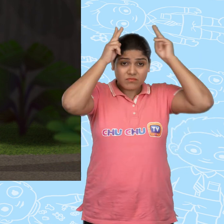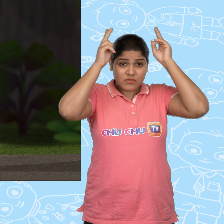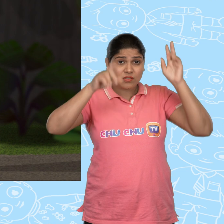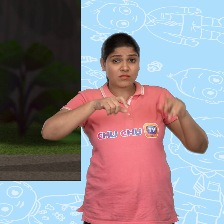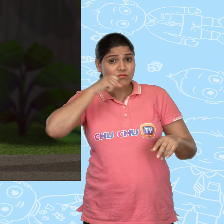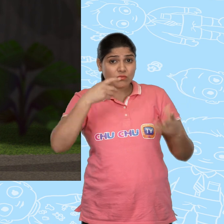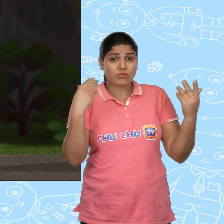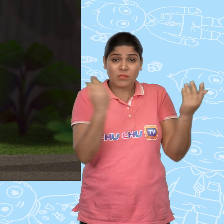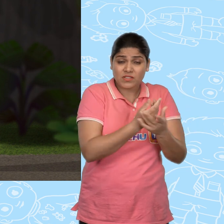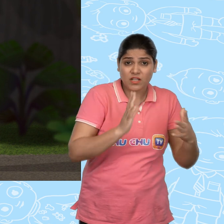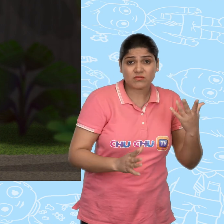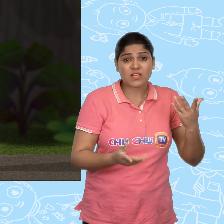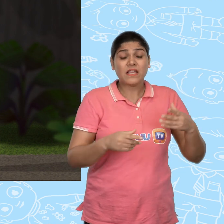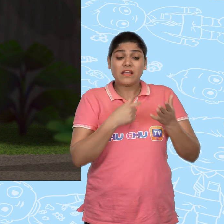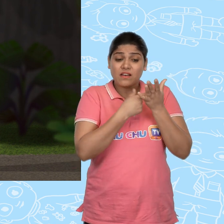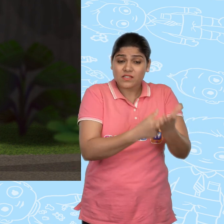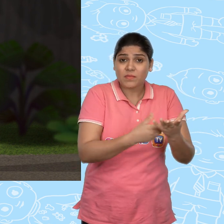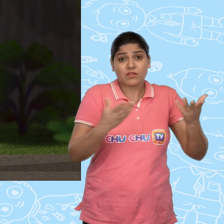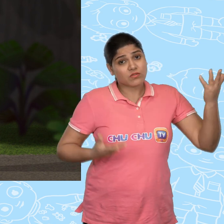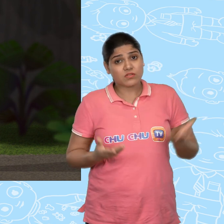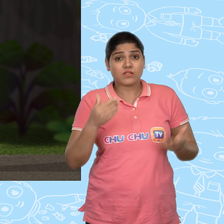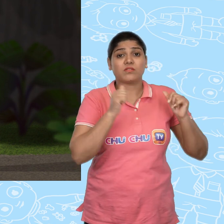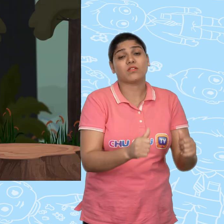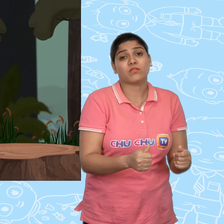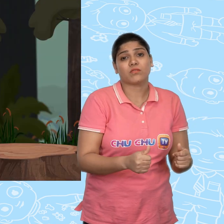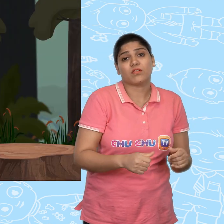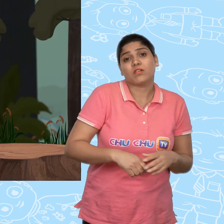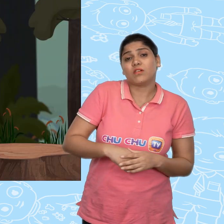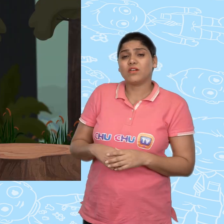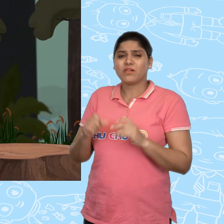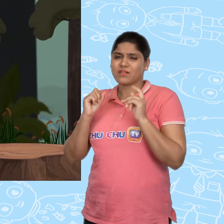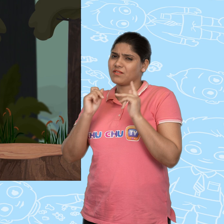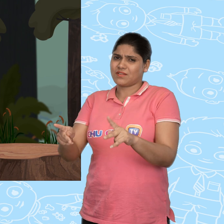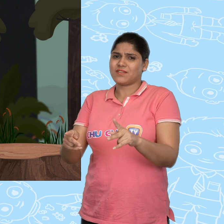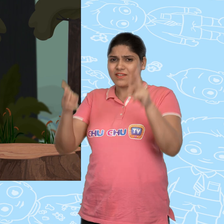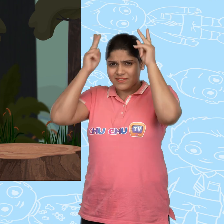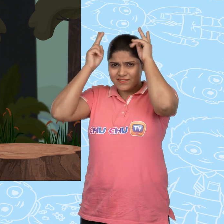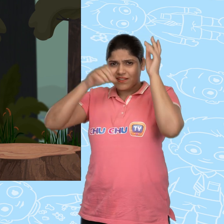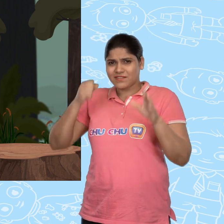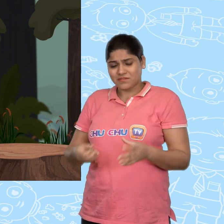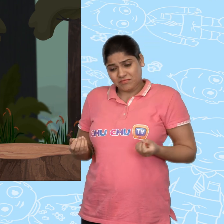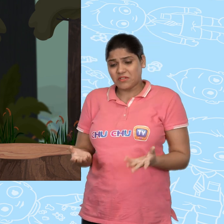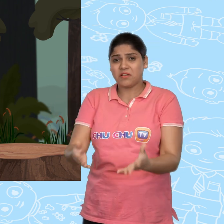की आप हमारे साथ अच्छे से और सम्मान से पेश आयेंगे। ठीक है खरगोश! चलो दौड़ते हैं.